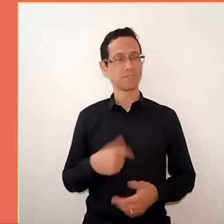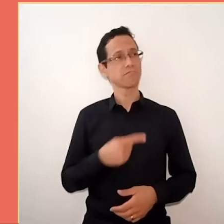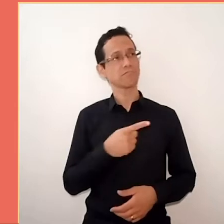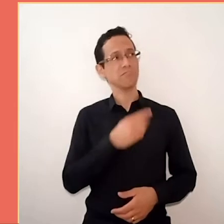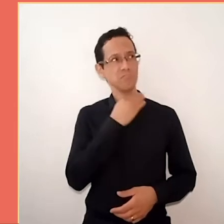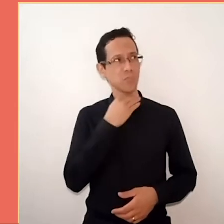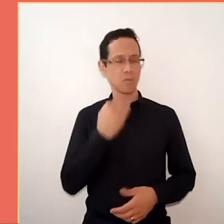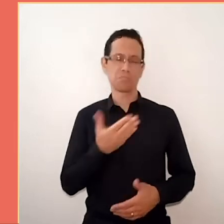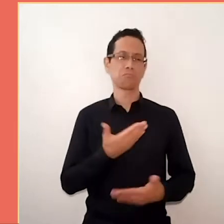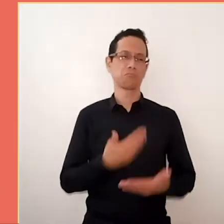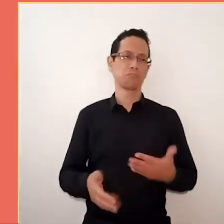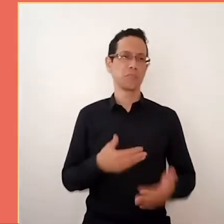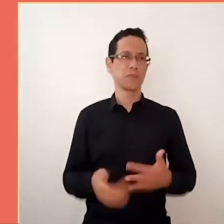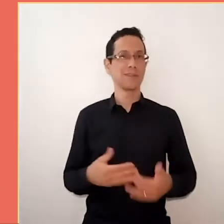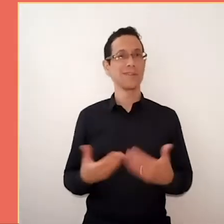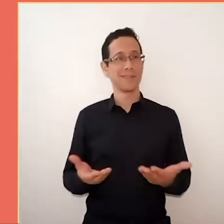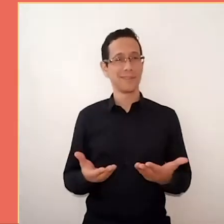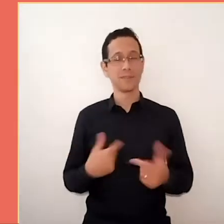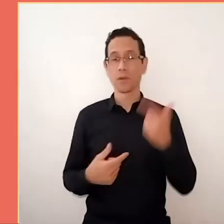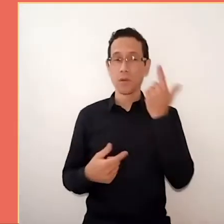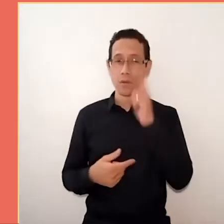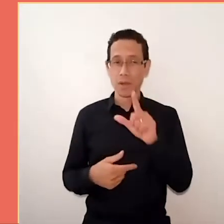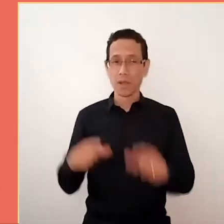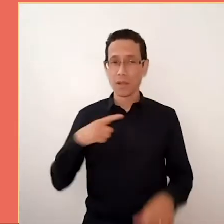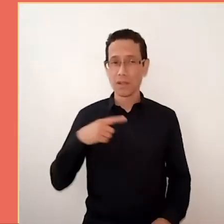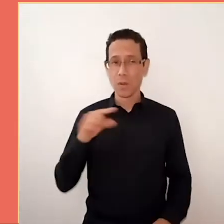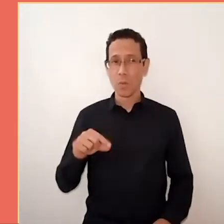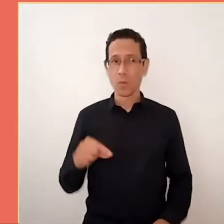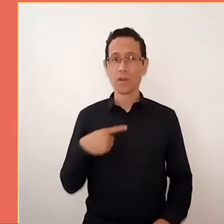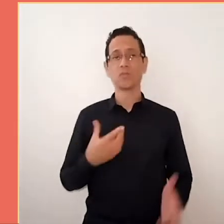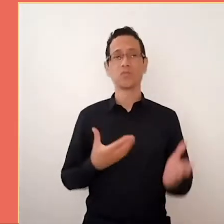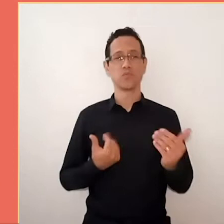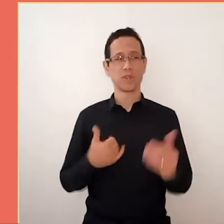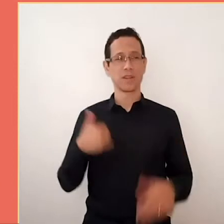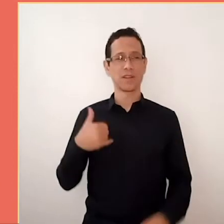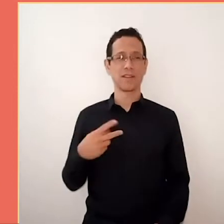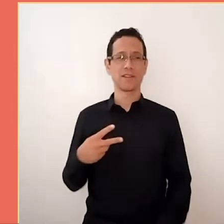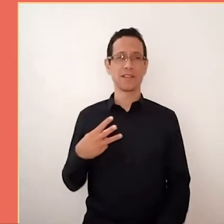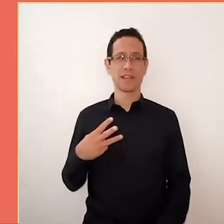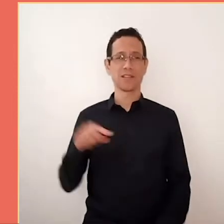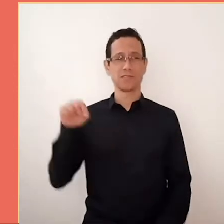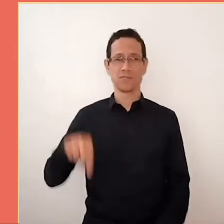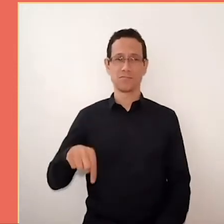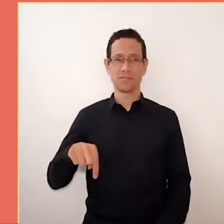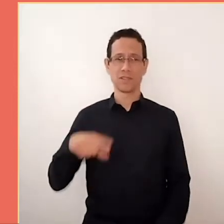uma das maiores conquistas que eu acho que eu possa ter é ter um jovem de 23 anos em casa, que eu apostei em uma educação